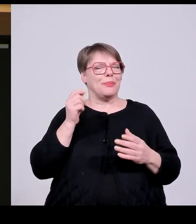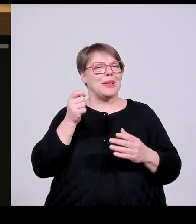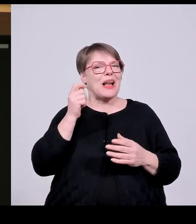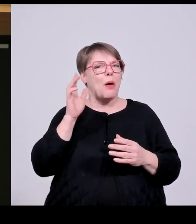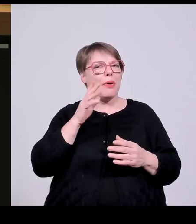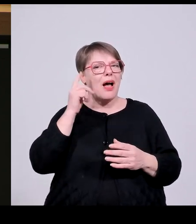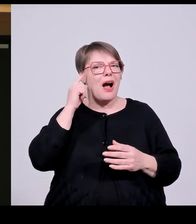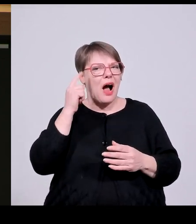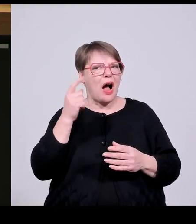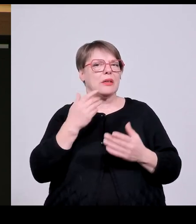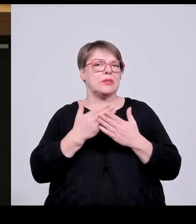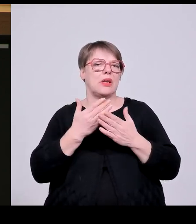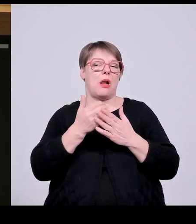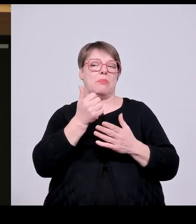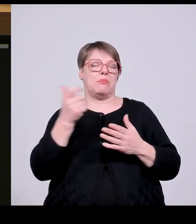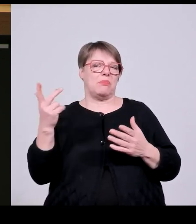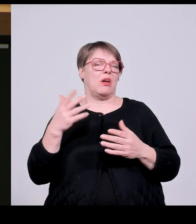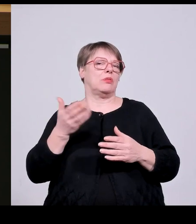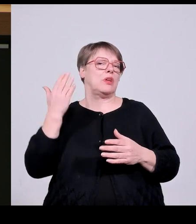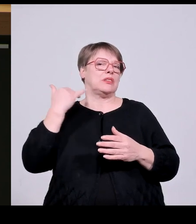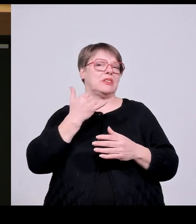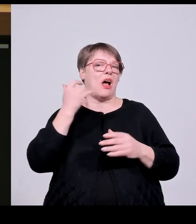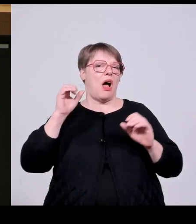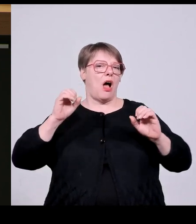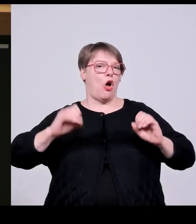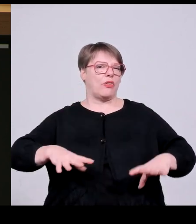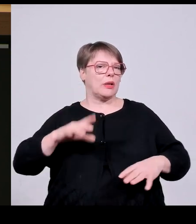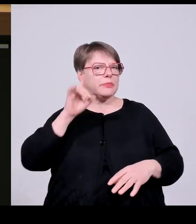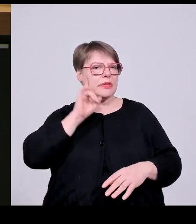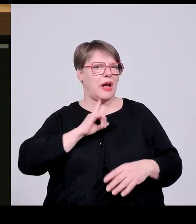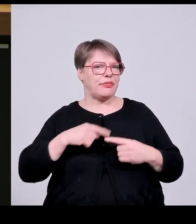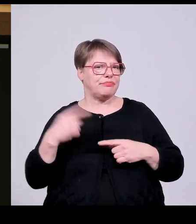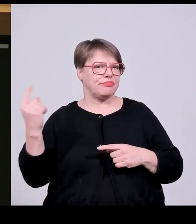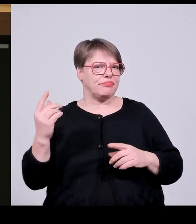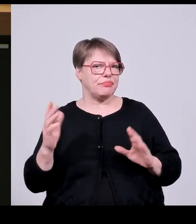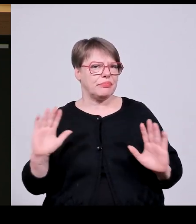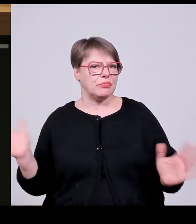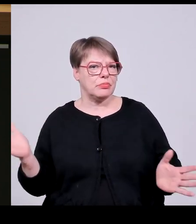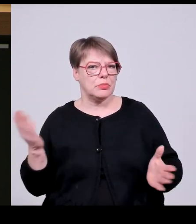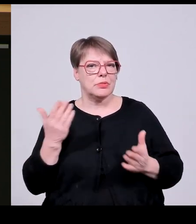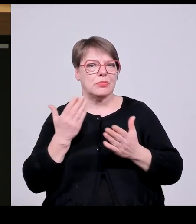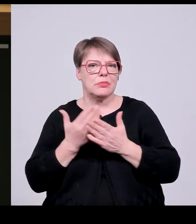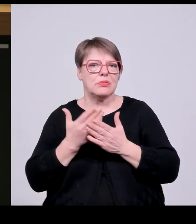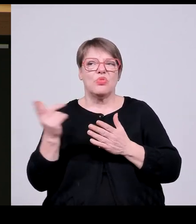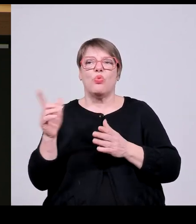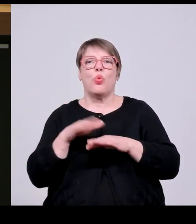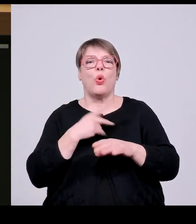Wohnumfeld-Verhältnisse, mangelnde Instandhaltung, es gibt Armut, und es gibt Konflikte auch mit den landeseigenen.